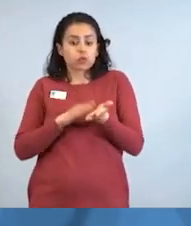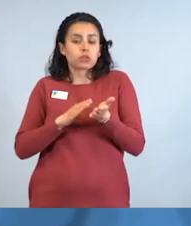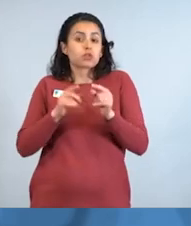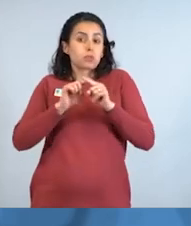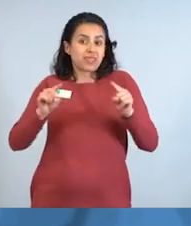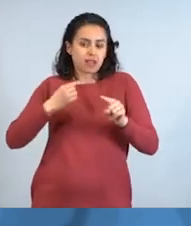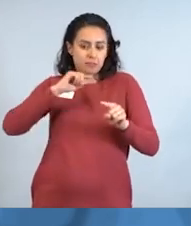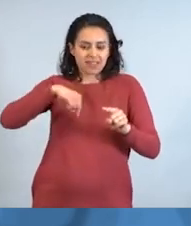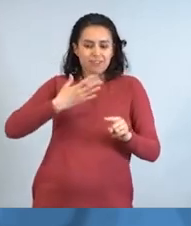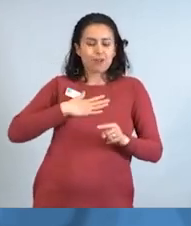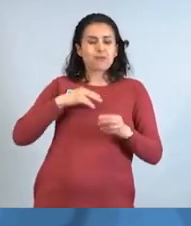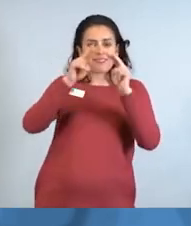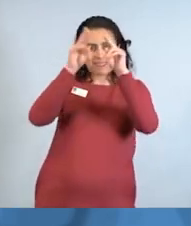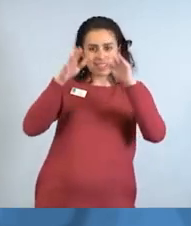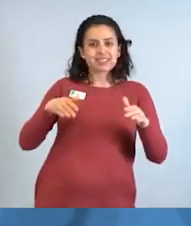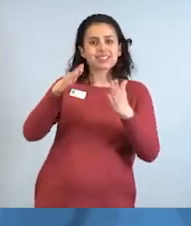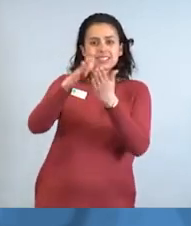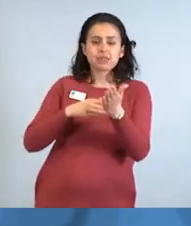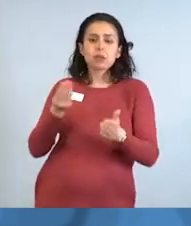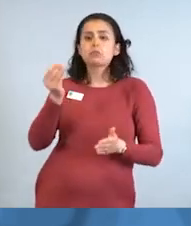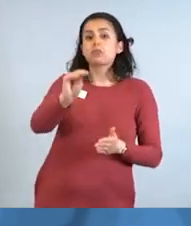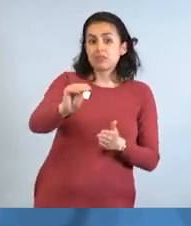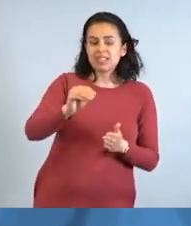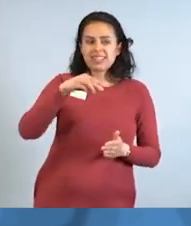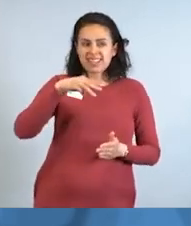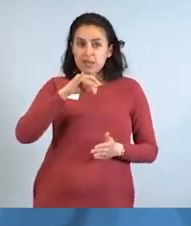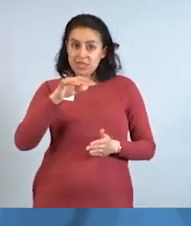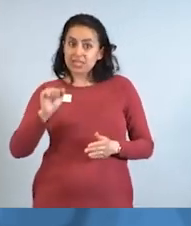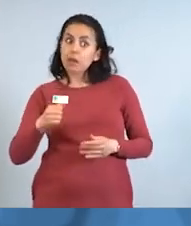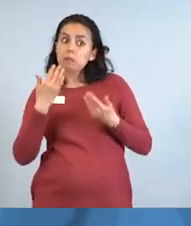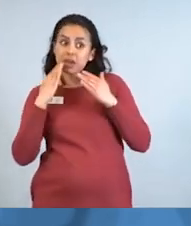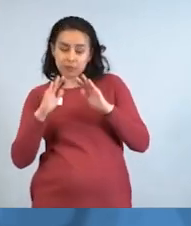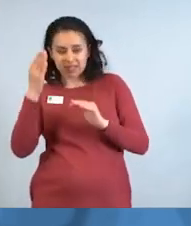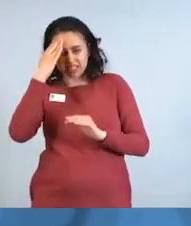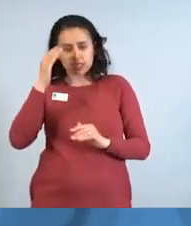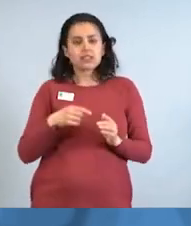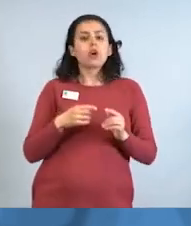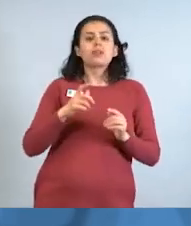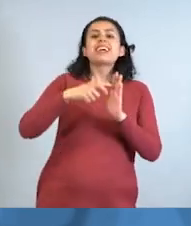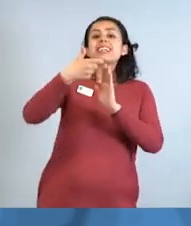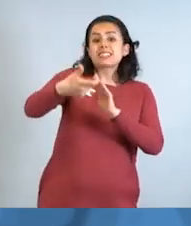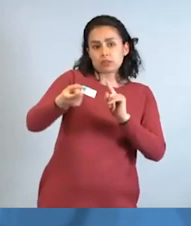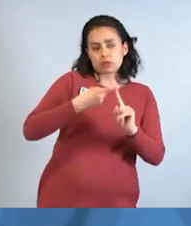Mia tietää paremmin, koska se siellä on, mutta varmasti tulossa sinne ensi viikon alussa.